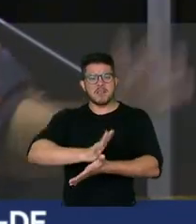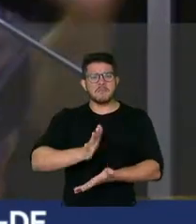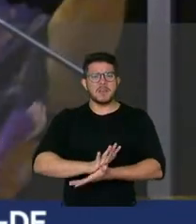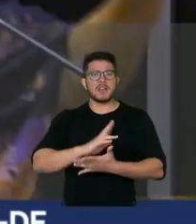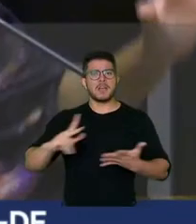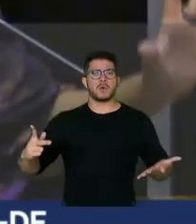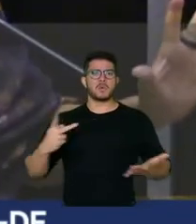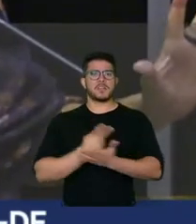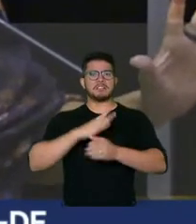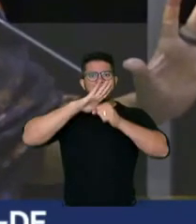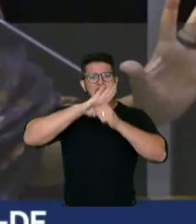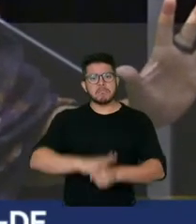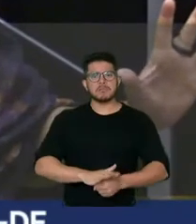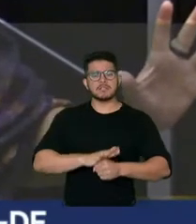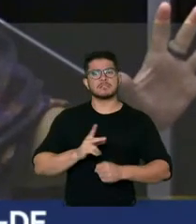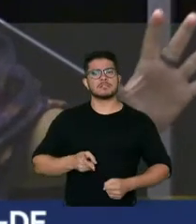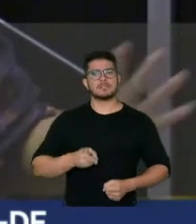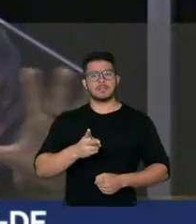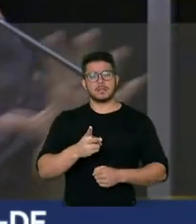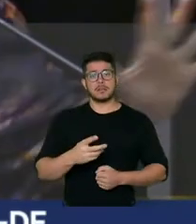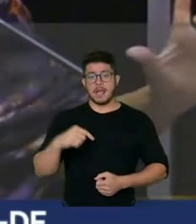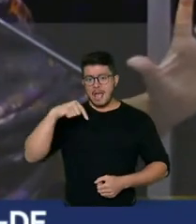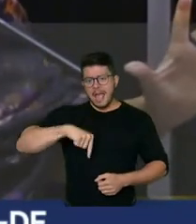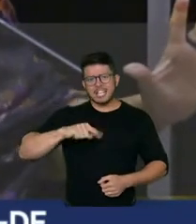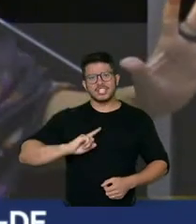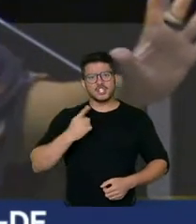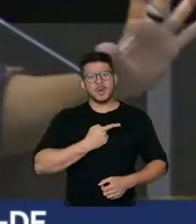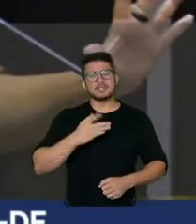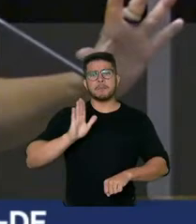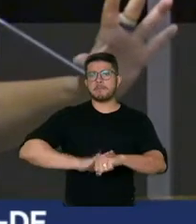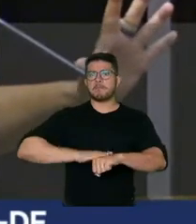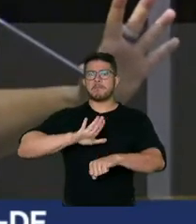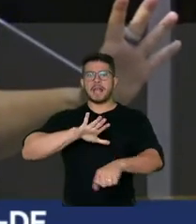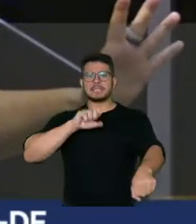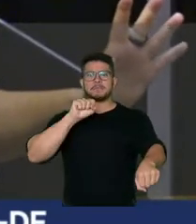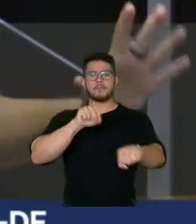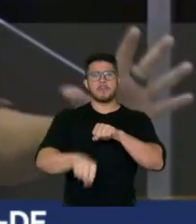PRECONCEITO QUE CARREGA, E LEVAM DISCRIMINAÇÃO QUE SE EXPRESSA NA ESTATÍSTICA, DO PAÍS EM FEMINICÍDIO, O PAÍS